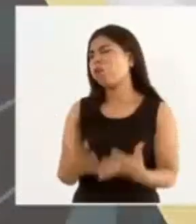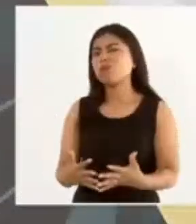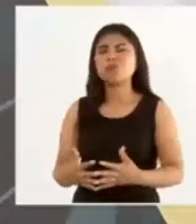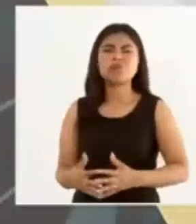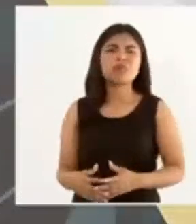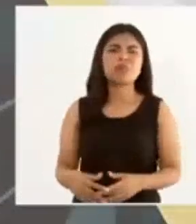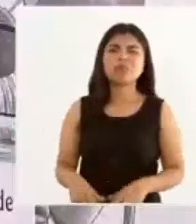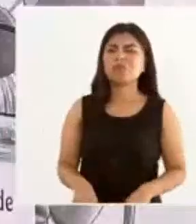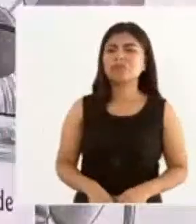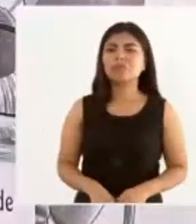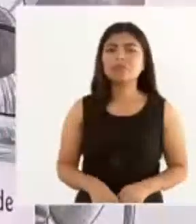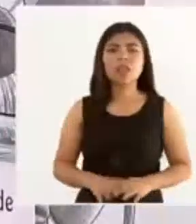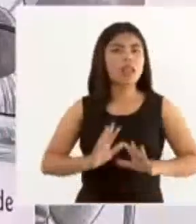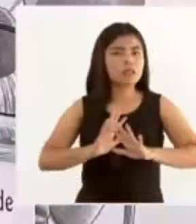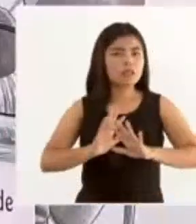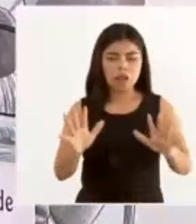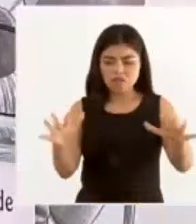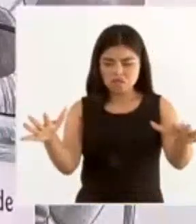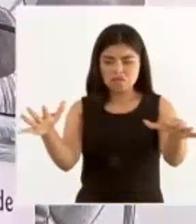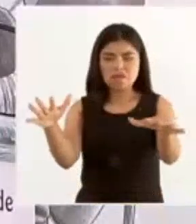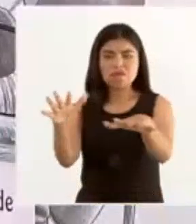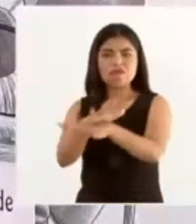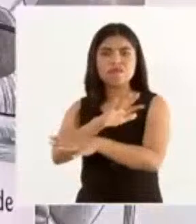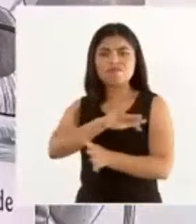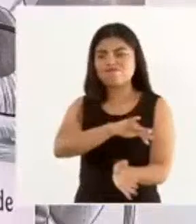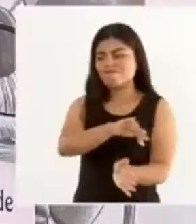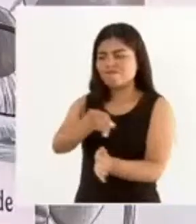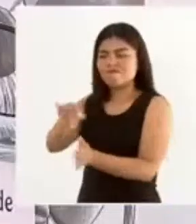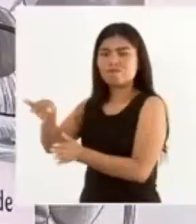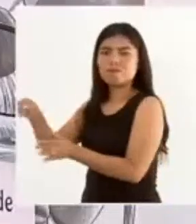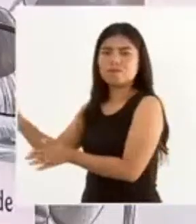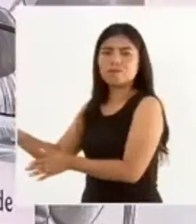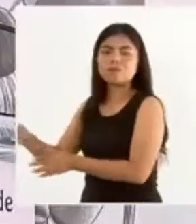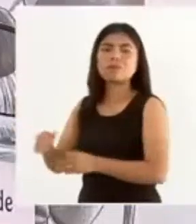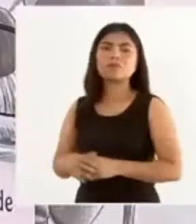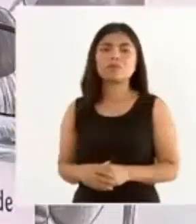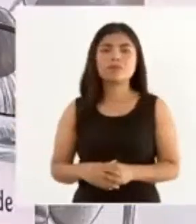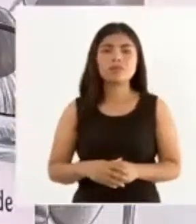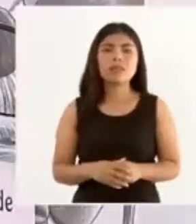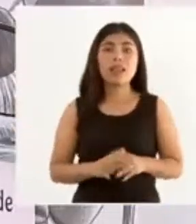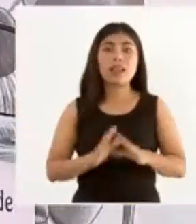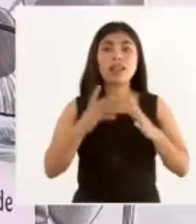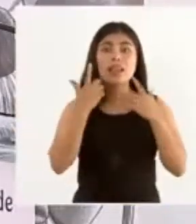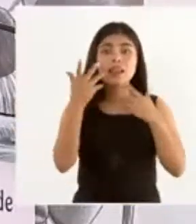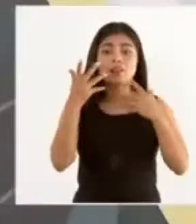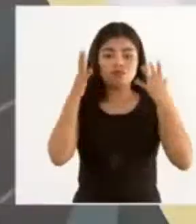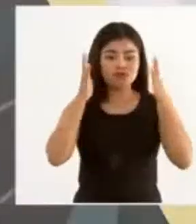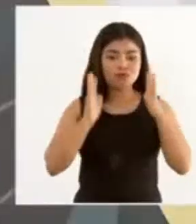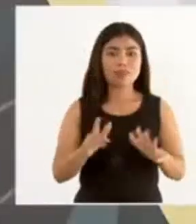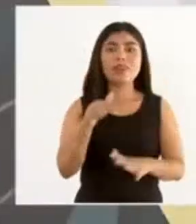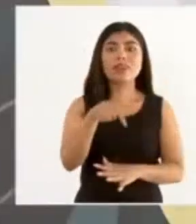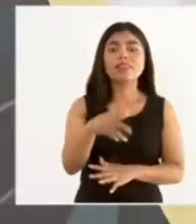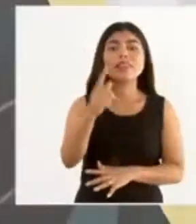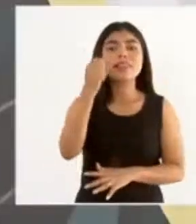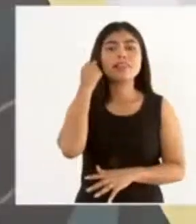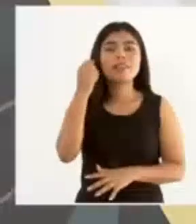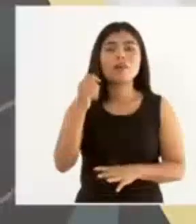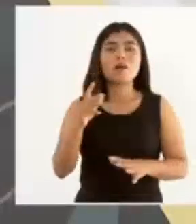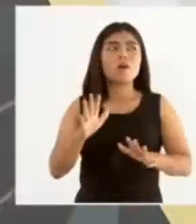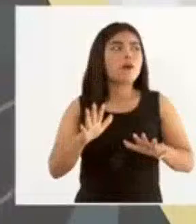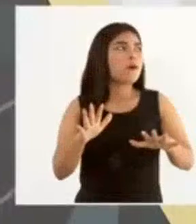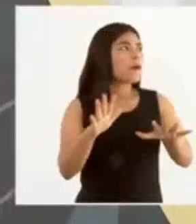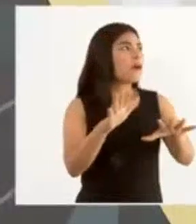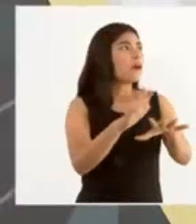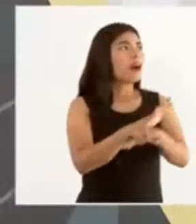Recuperamos lo más importante, la base de un sistema de salud, la concepción de que la atención